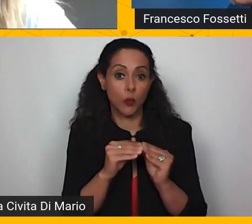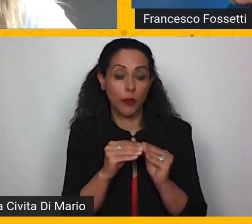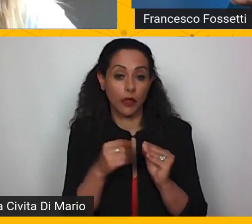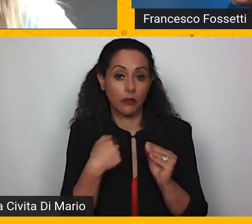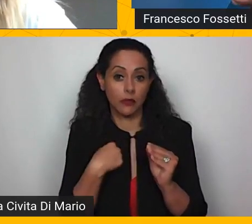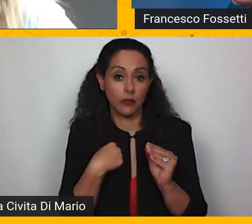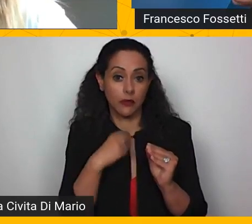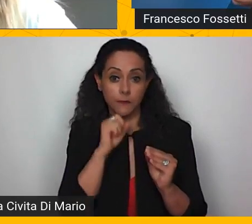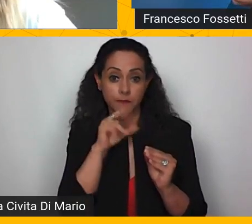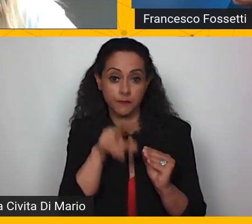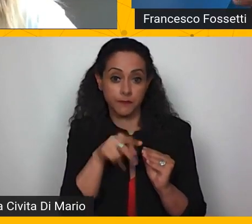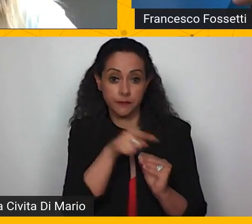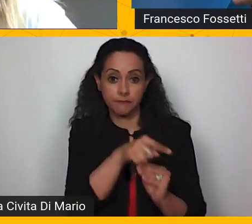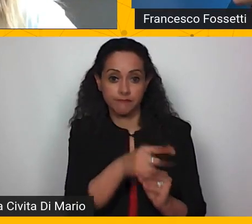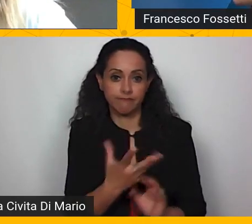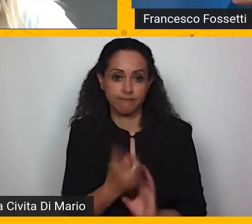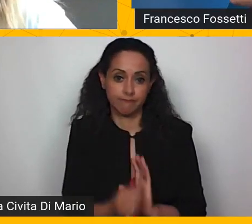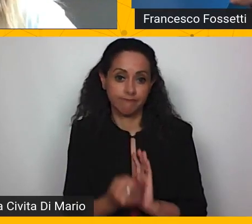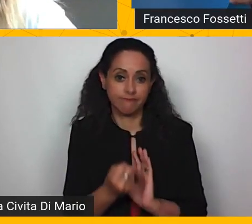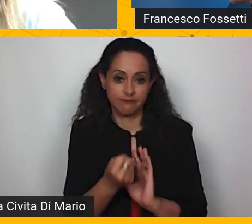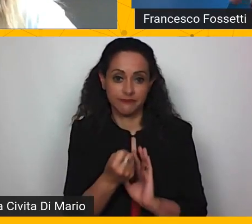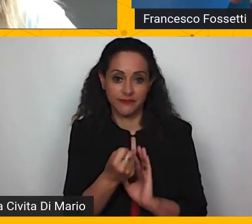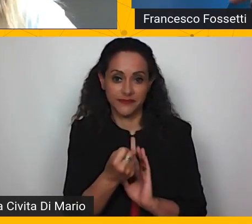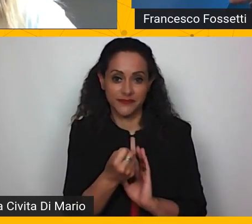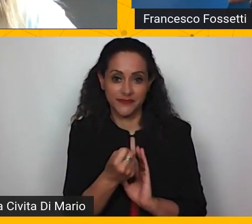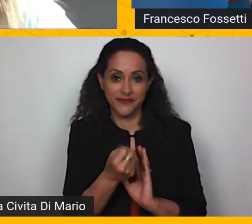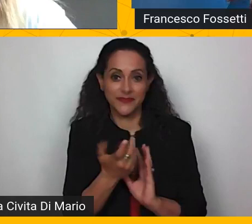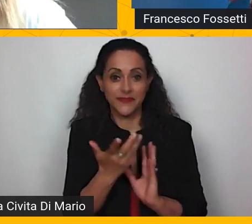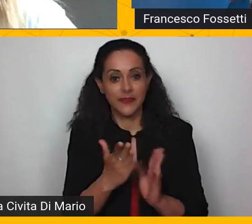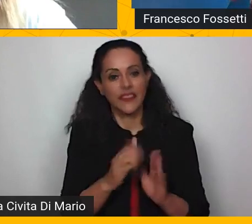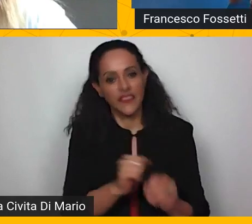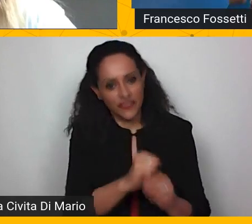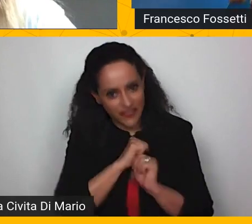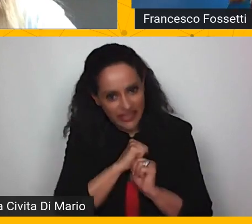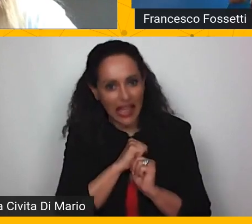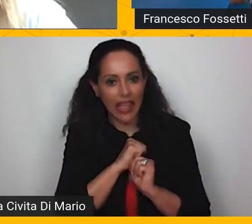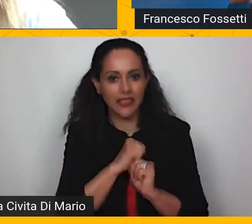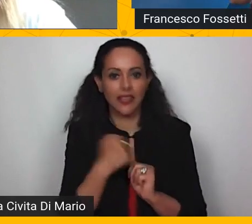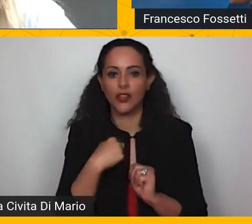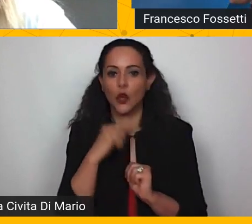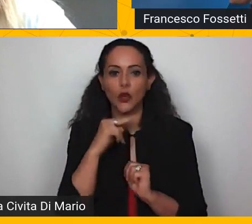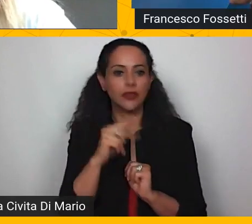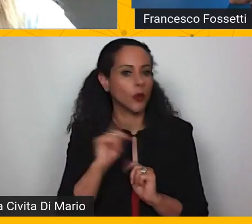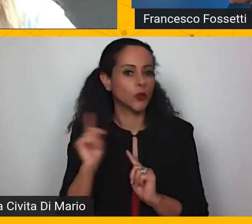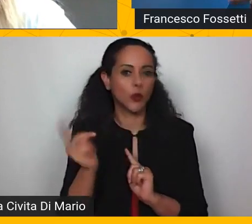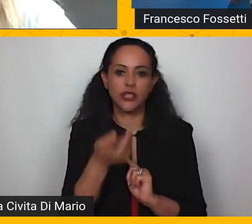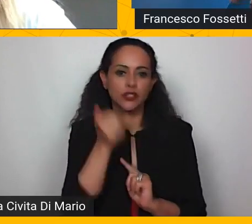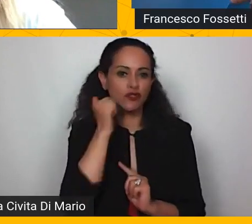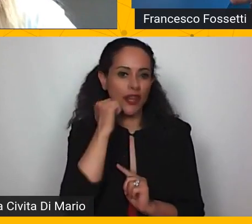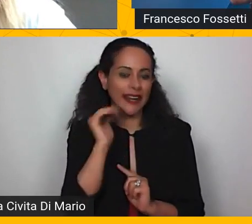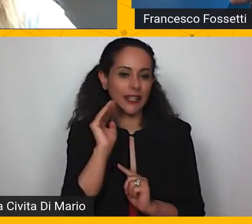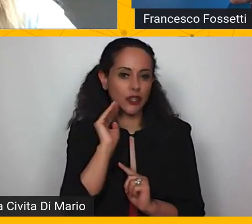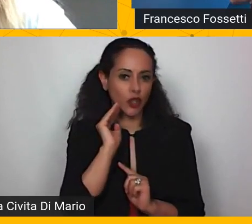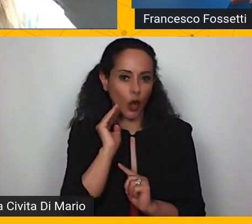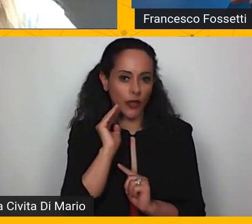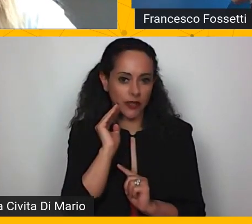questi spunti vengano colti perché non fidatevi cioè lo